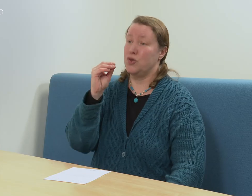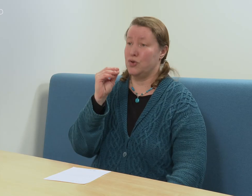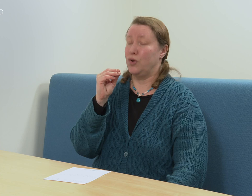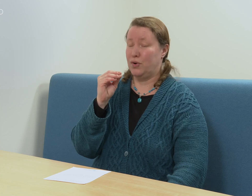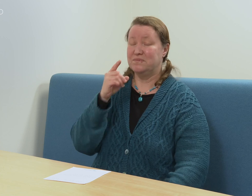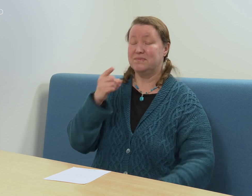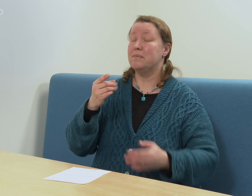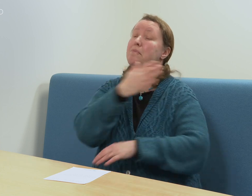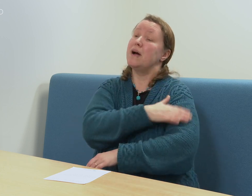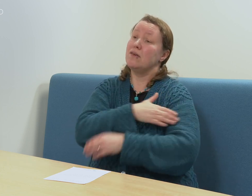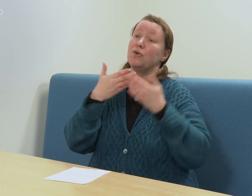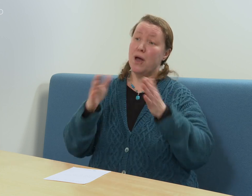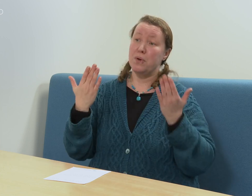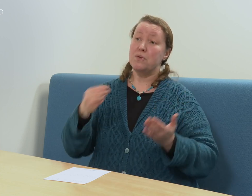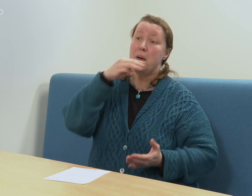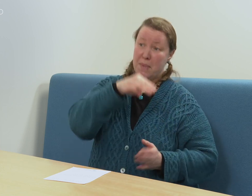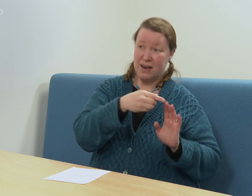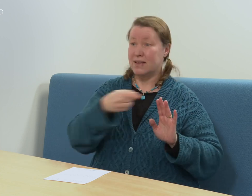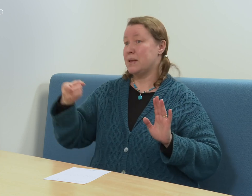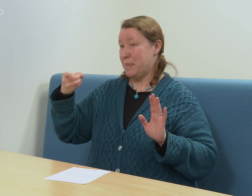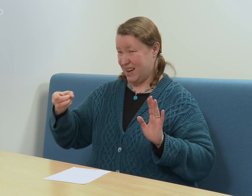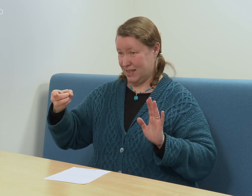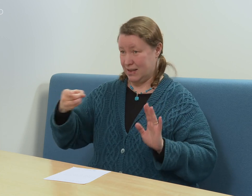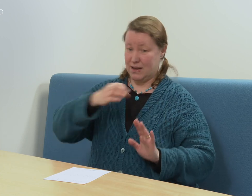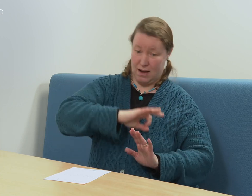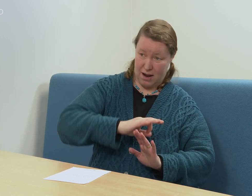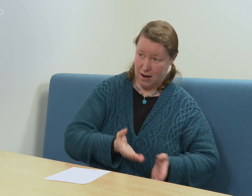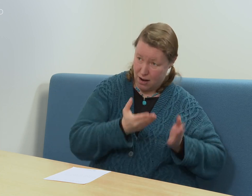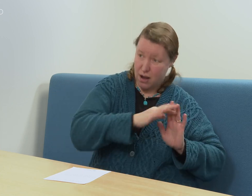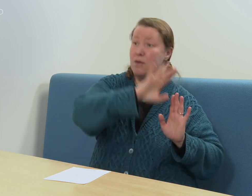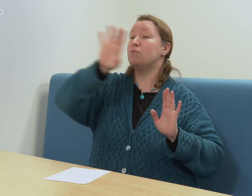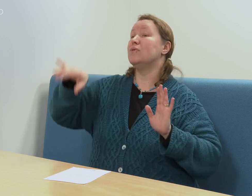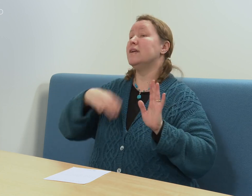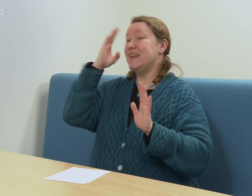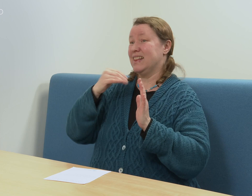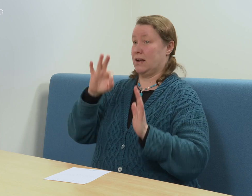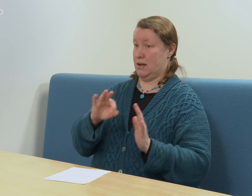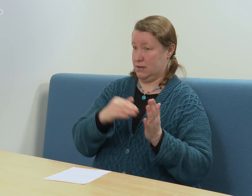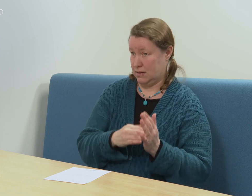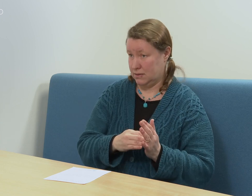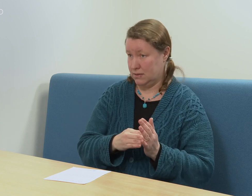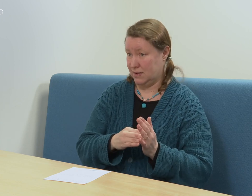Kyllä, palvelu on avoinna maanantaista perjantaihin - aamukahdeksasta iltakahdeksaan saakka.